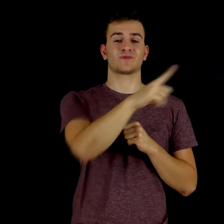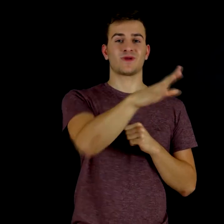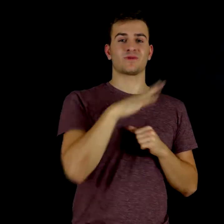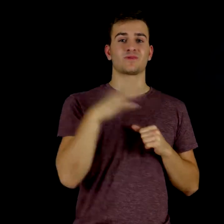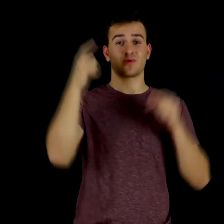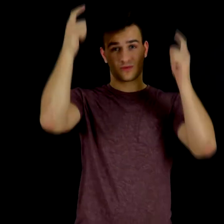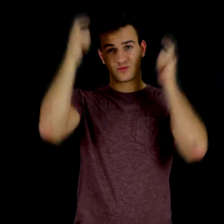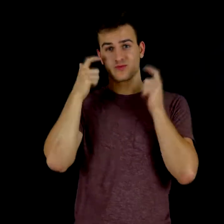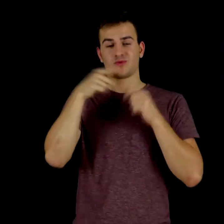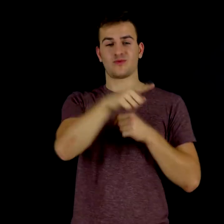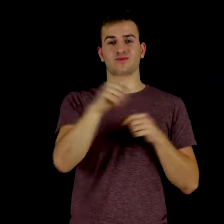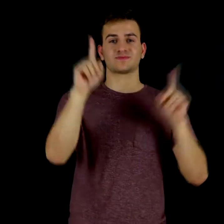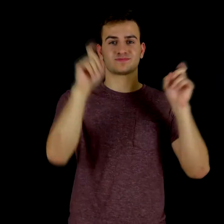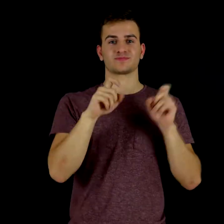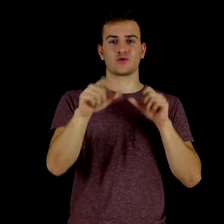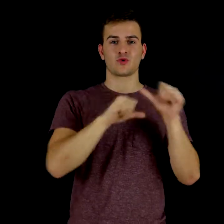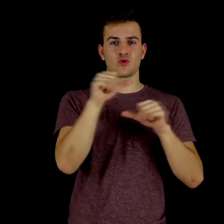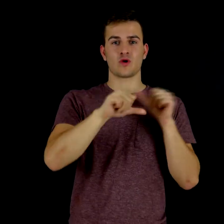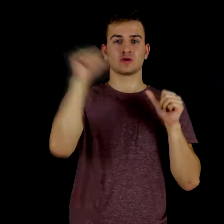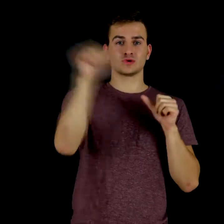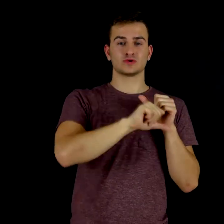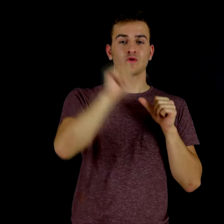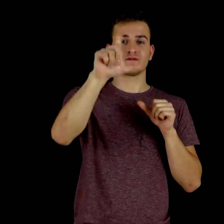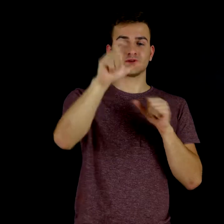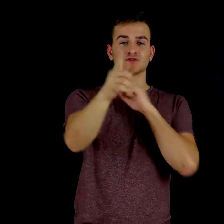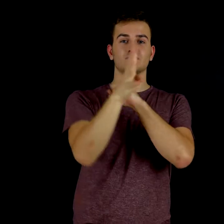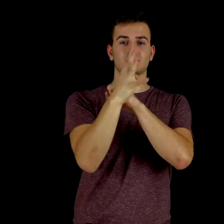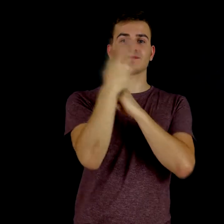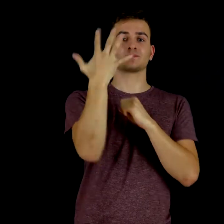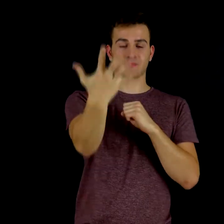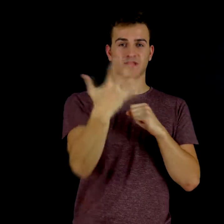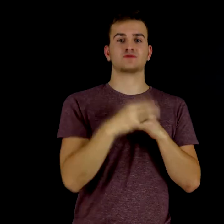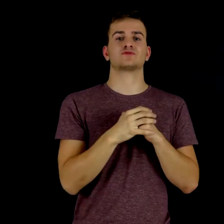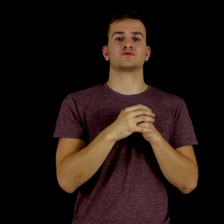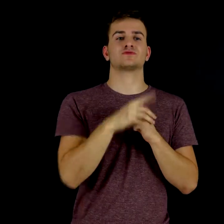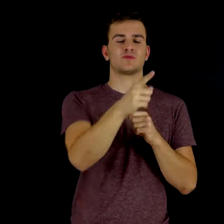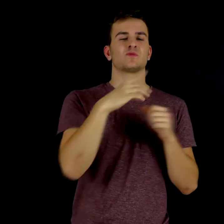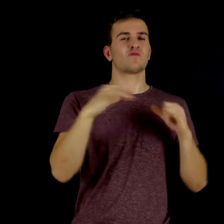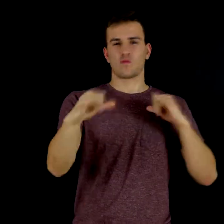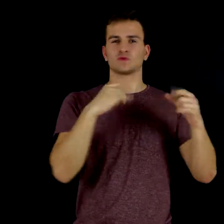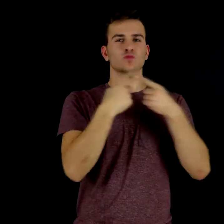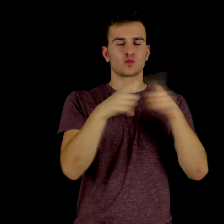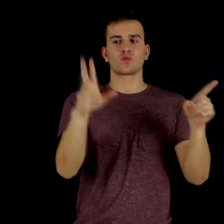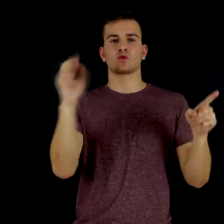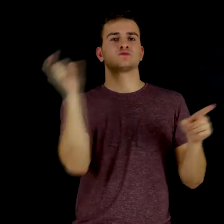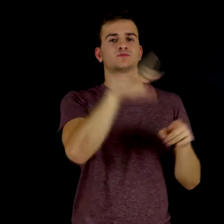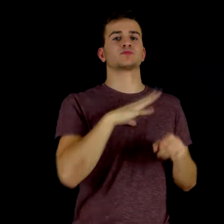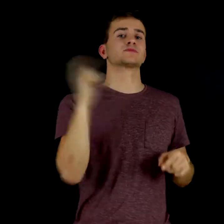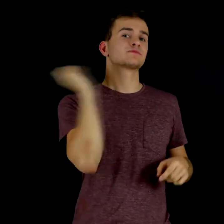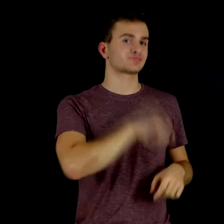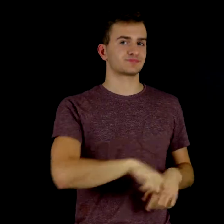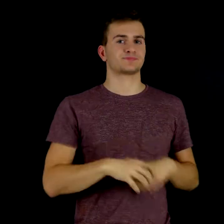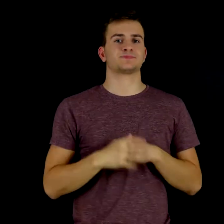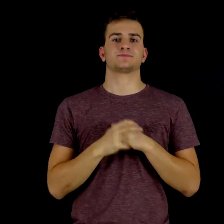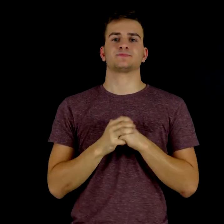Był on nawet przez kilka miesięcy królem Polski. Przemysł II został koronowany w 1295 roku, ale jego władza trwała krótko. Został zamordowany kilka miesięcy później.